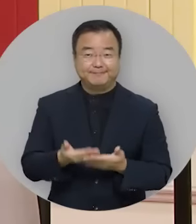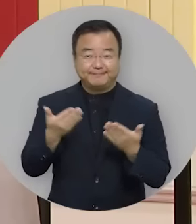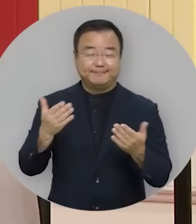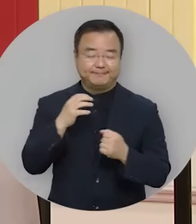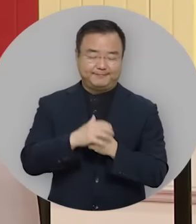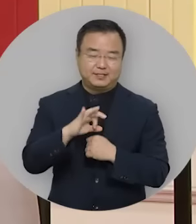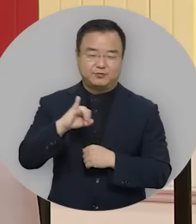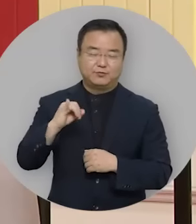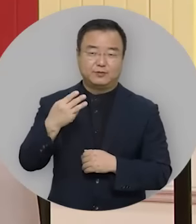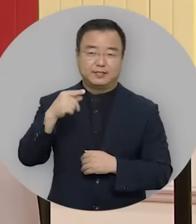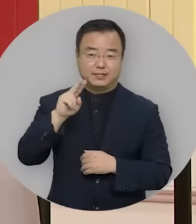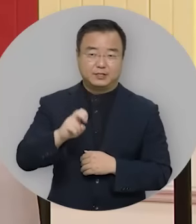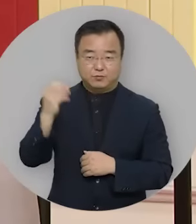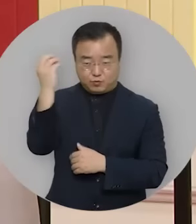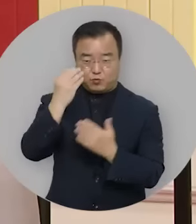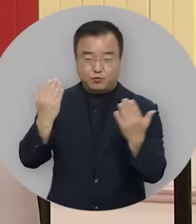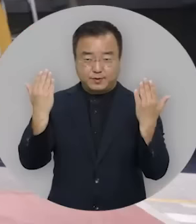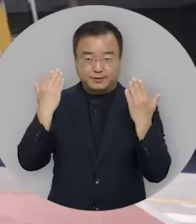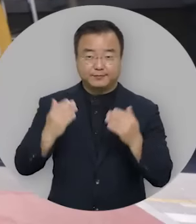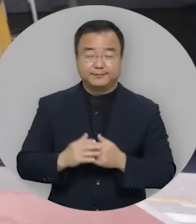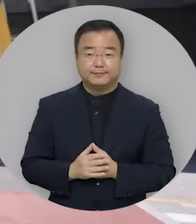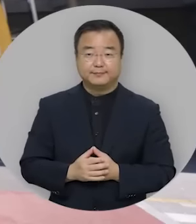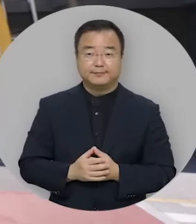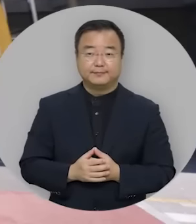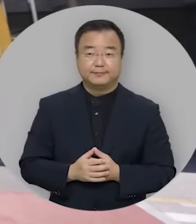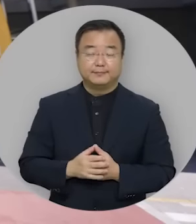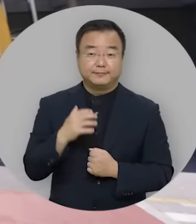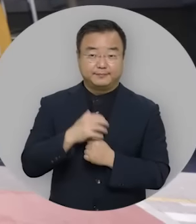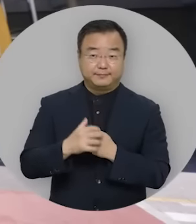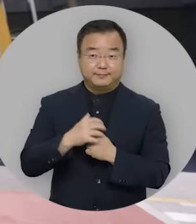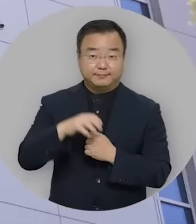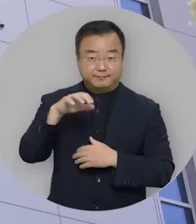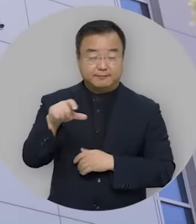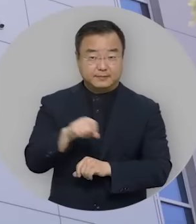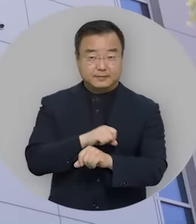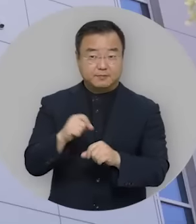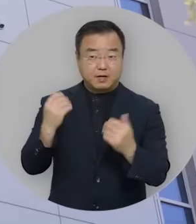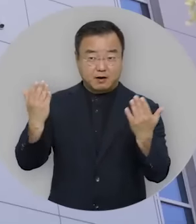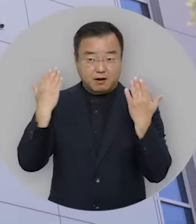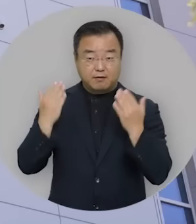대구이룸고등학교 만나보시죠. 대구광역시의 특별한 고등학교.